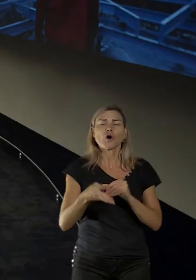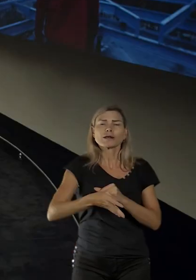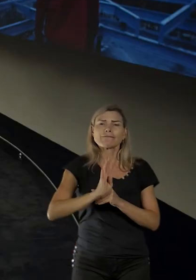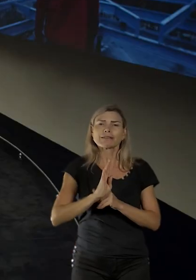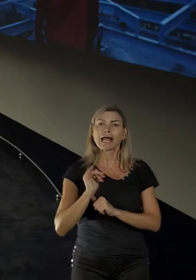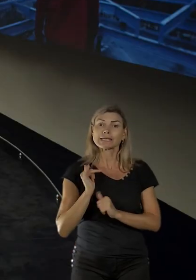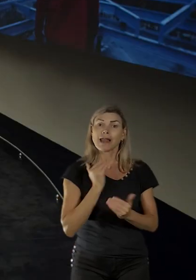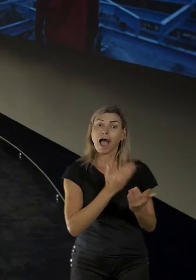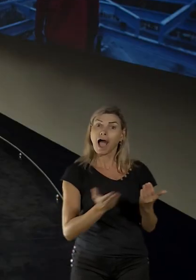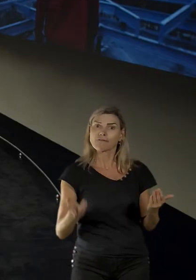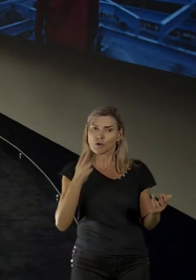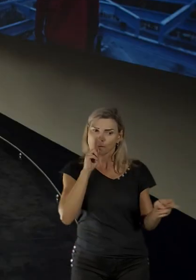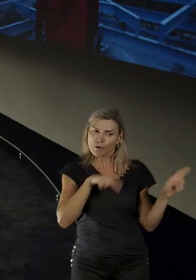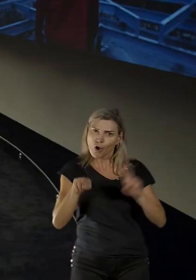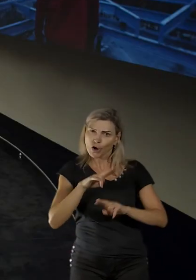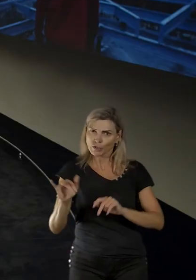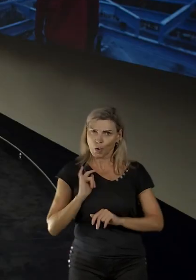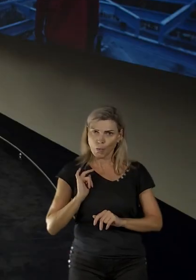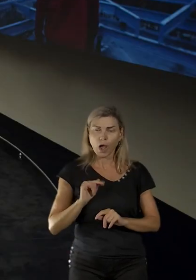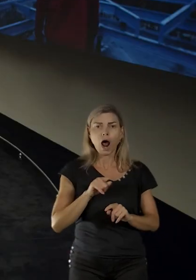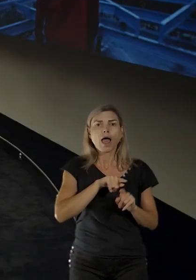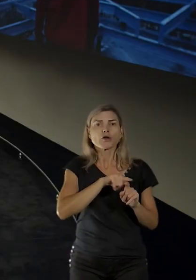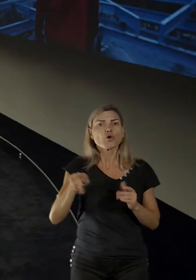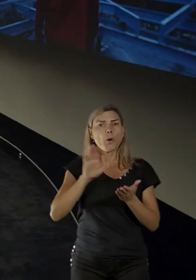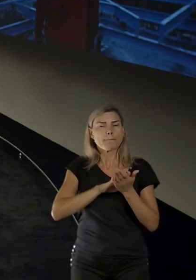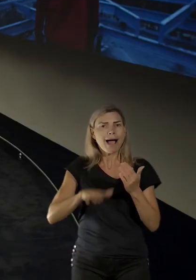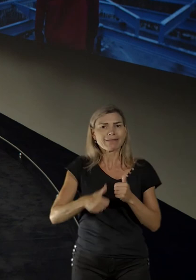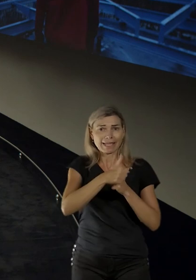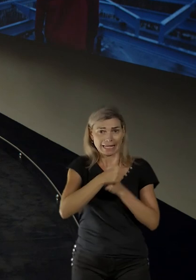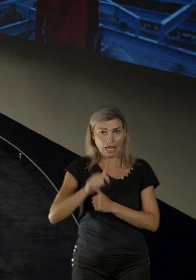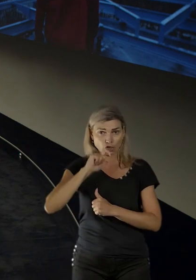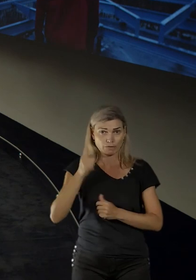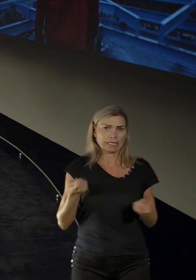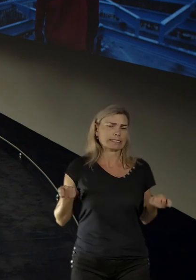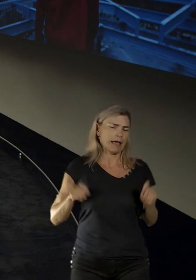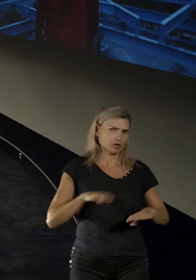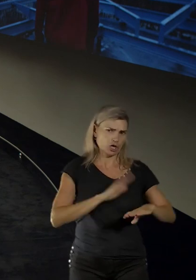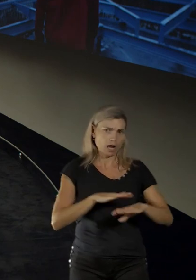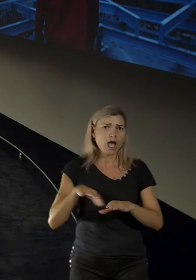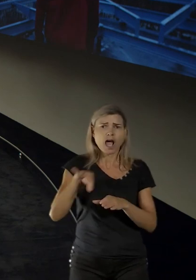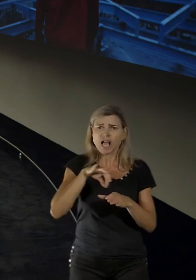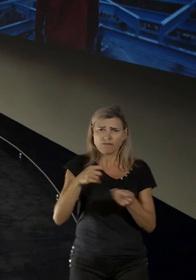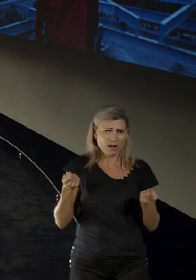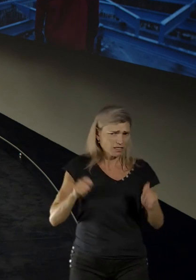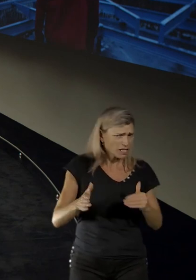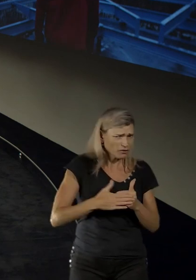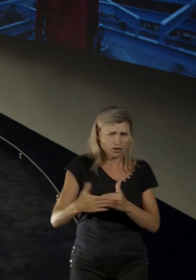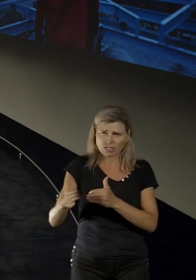Ale skutečně od pátku až do toho 11. 7. je zavřeno. Nemáme ani kavárnu, ani čítárnu. Budete muset chodit na kafe někam jinam.